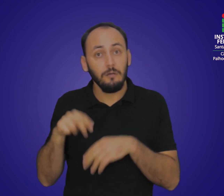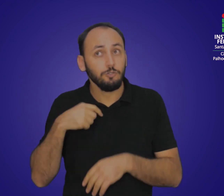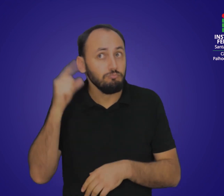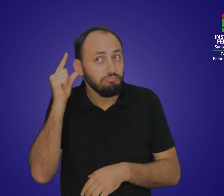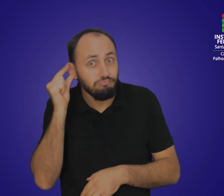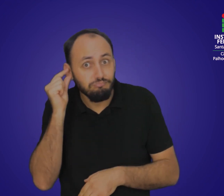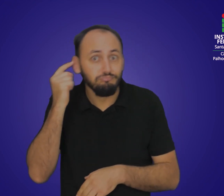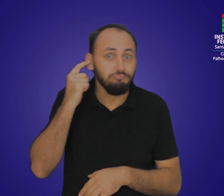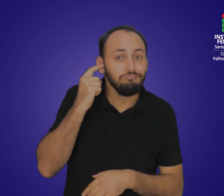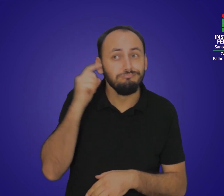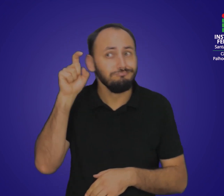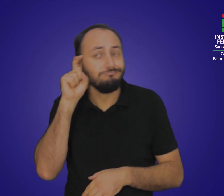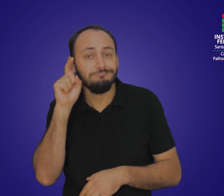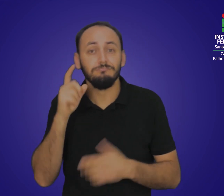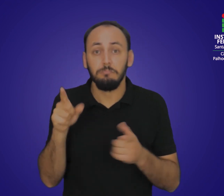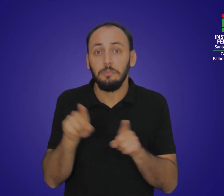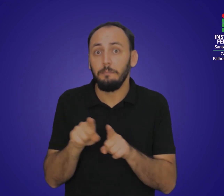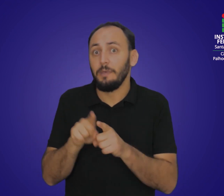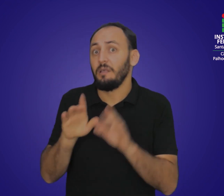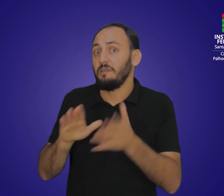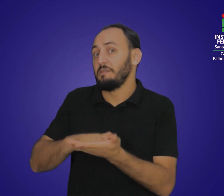atribui-lhe uma falta por não ter respondido a chamada.